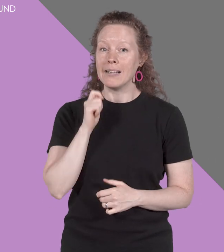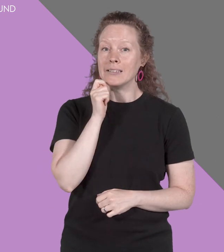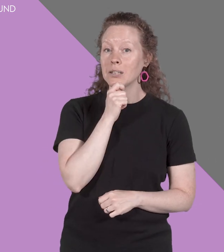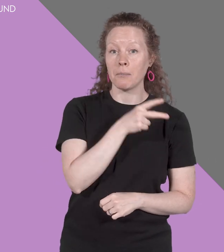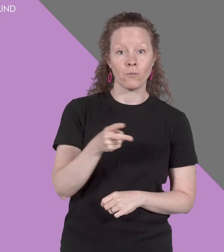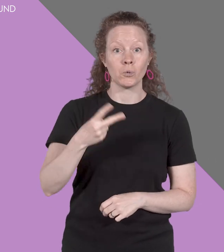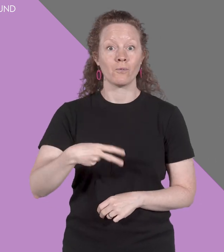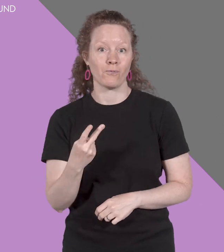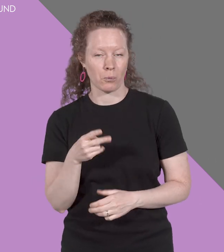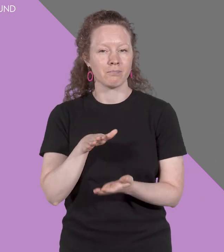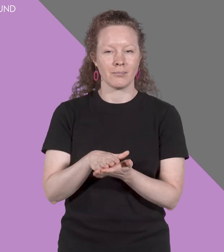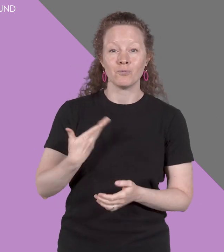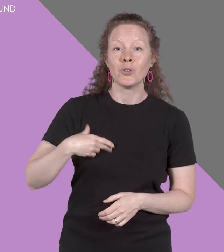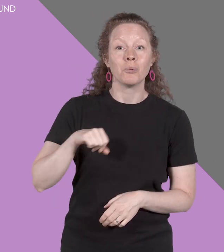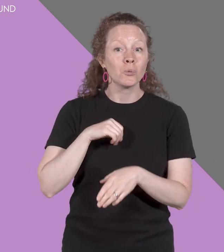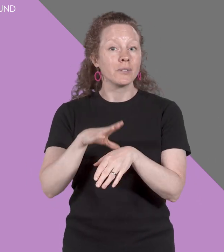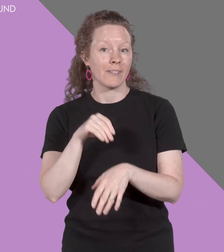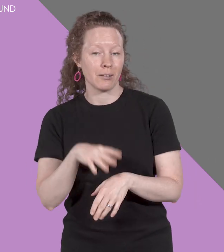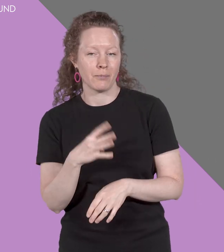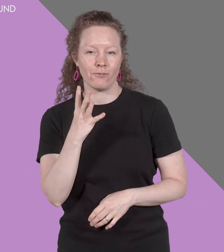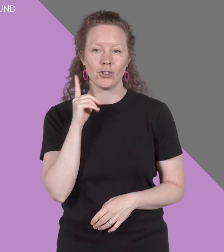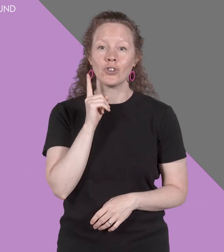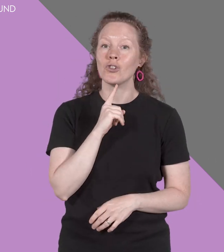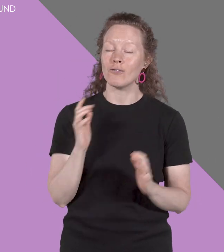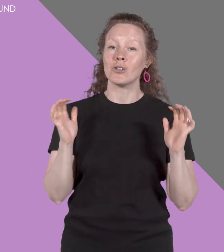I december 2022 samlades fyra döva, som flyttat från Finland till Sverige, -